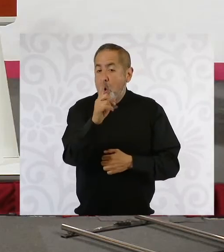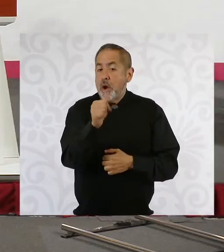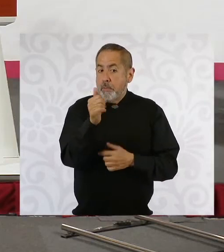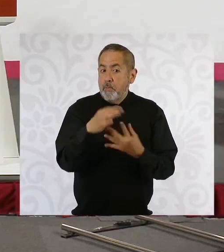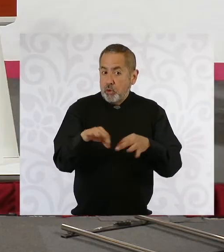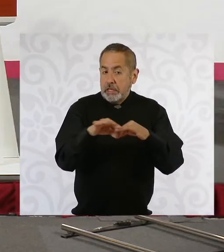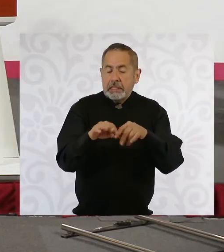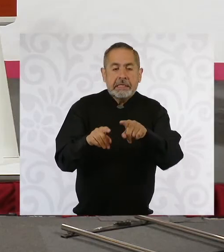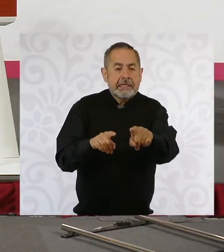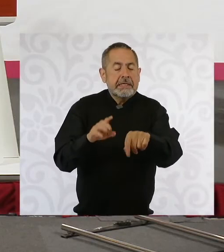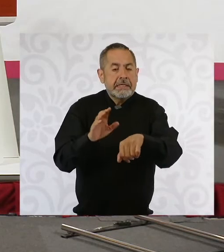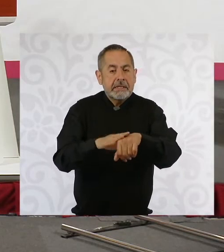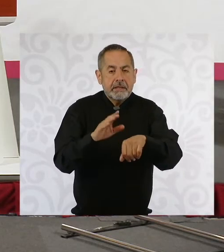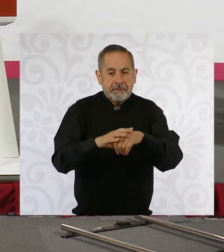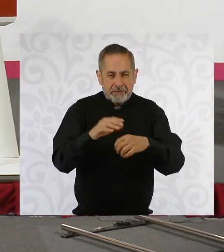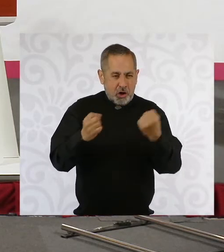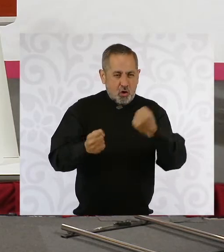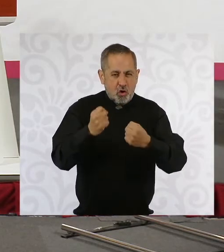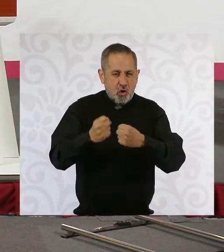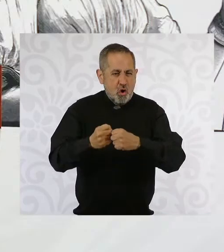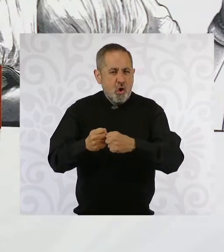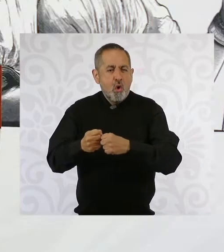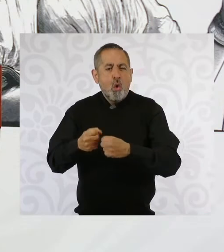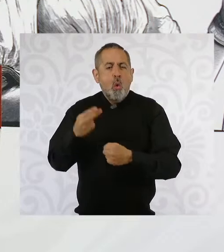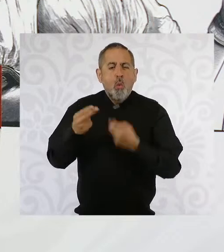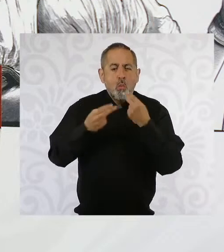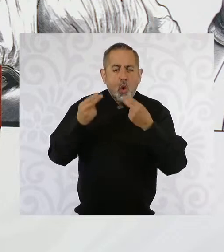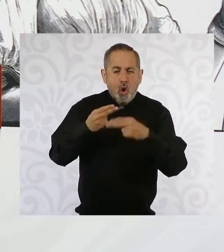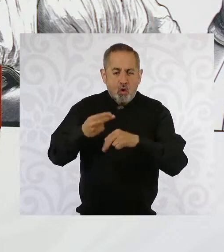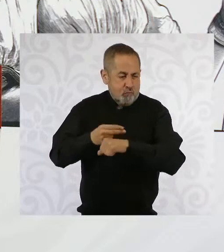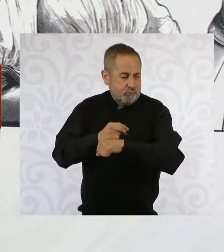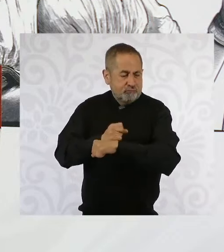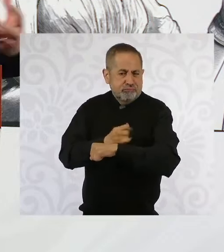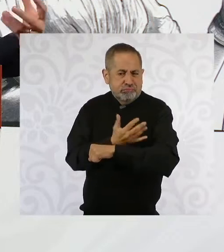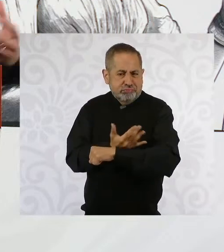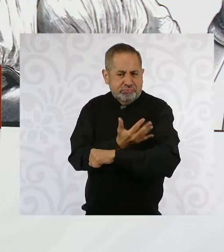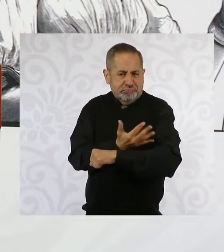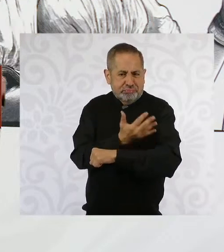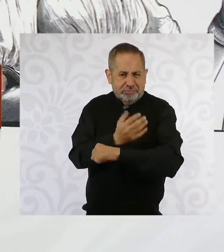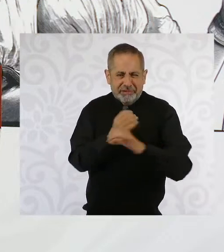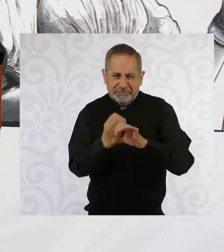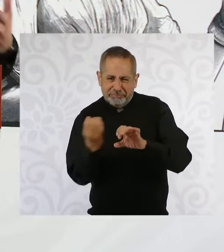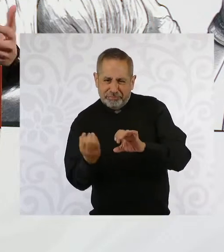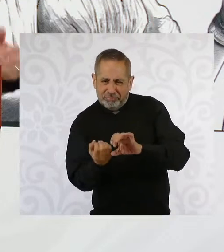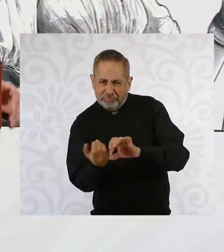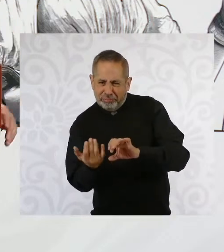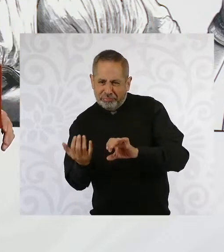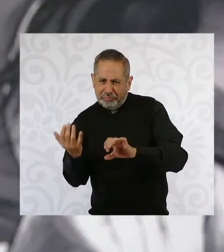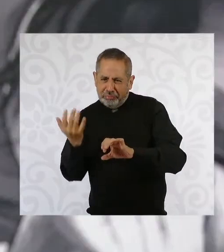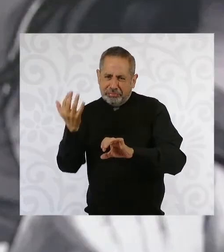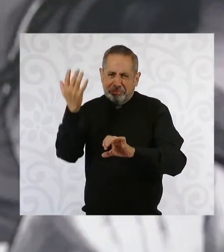que el humo de manera local este el escape eso no existe en la movilidad eléctrica no